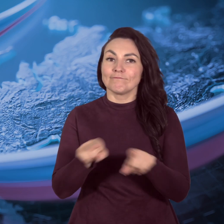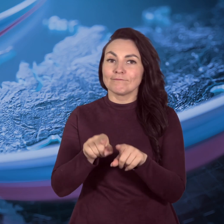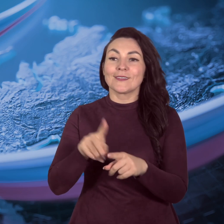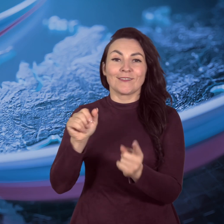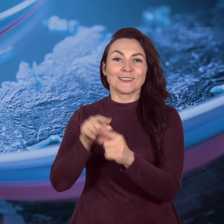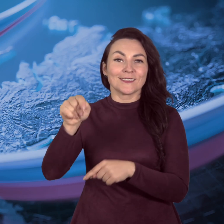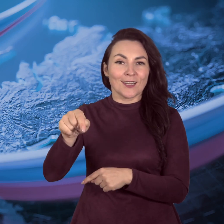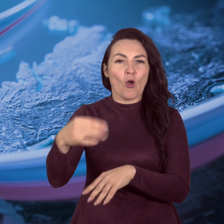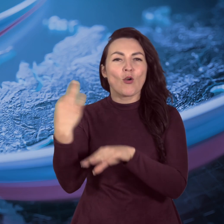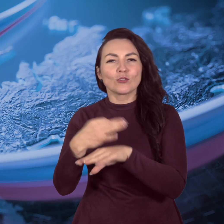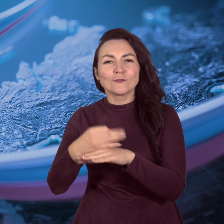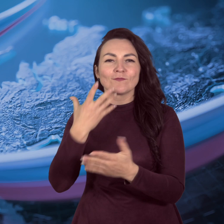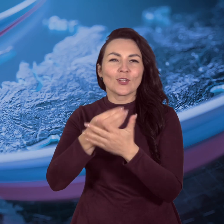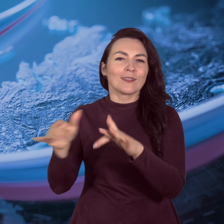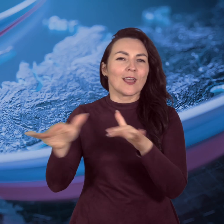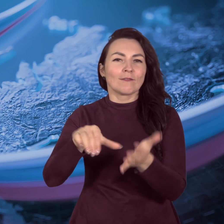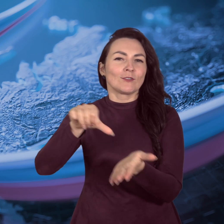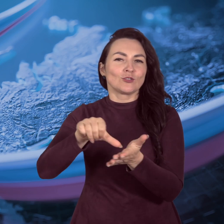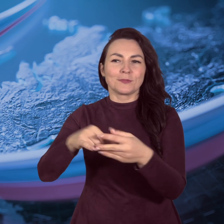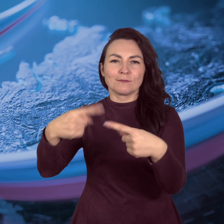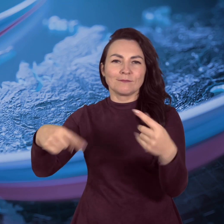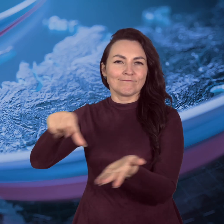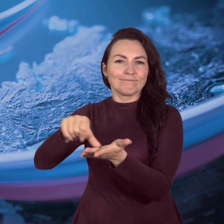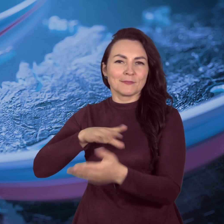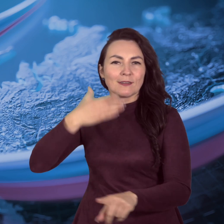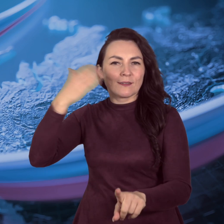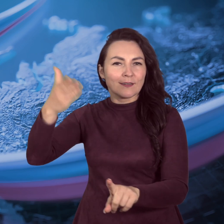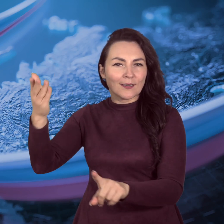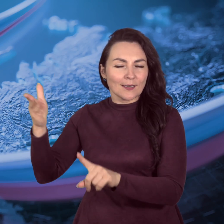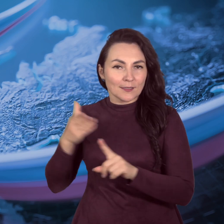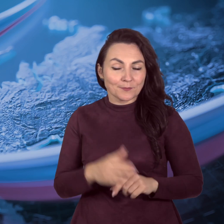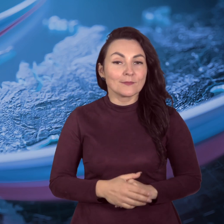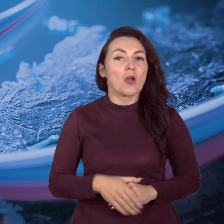Также на встрече с отчетом своей деятельности выступили и другие ведомства.